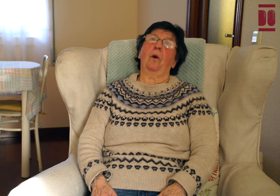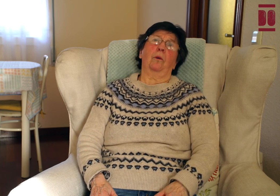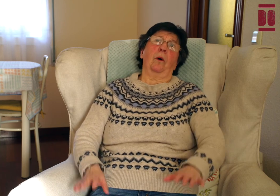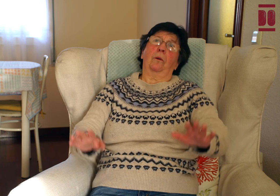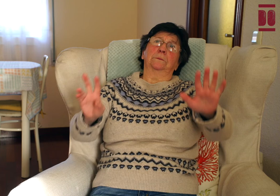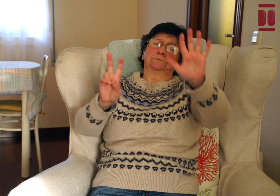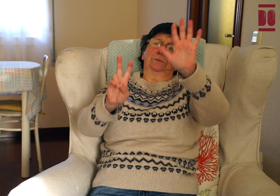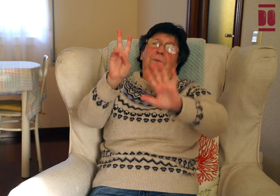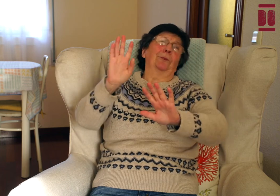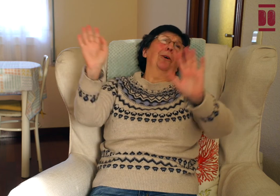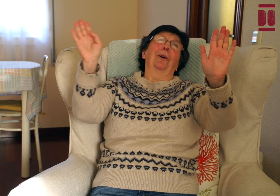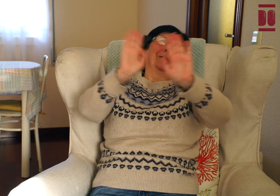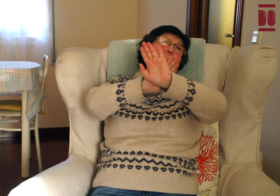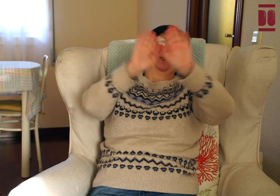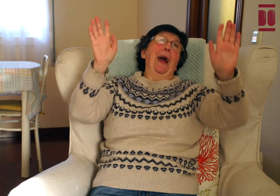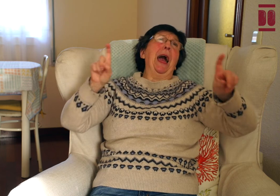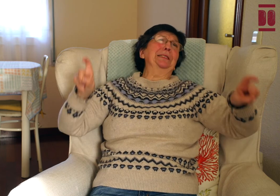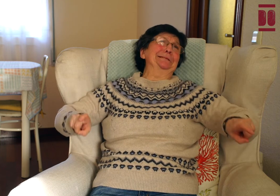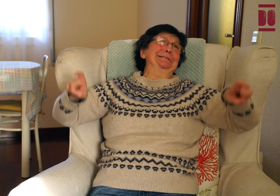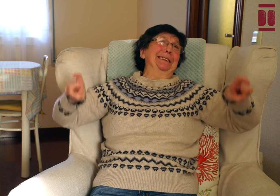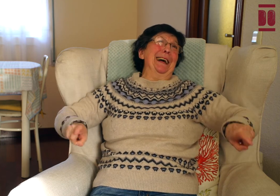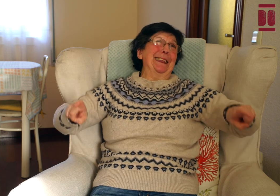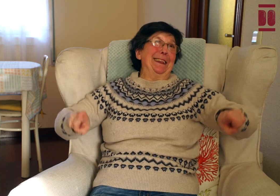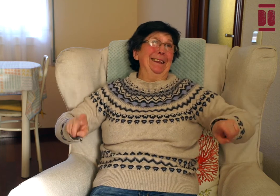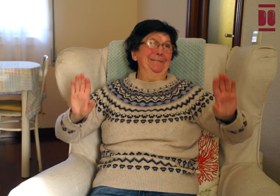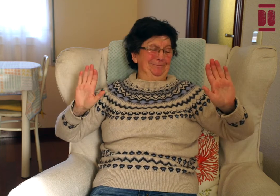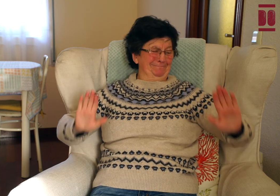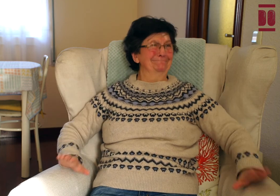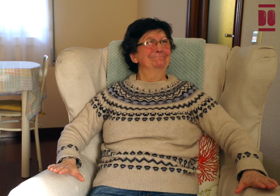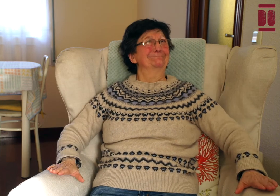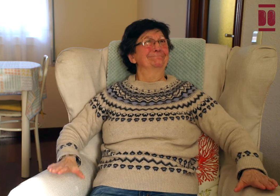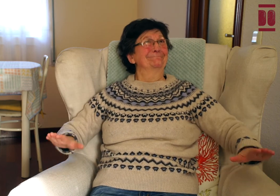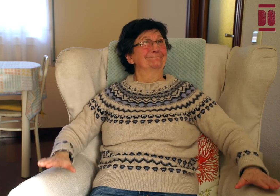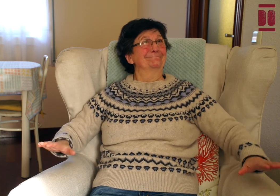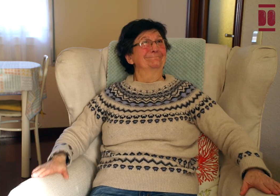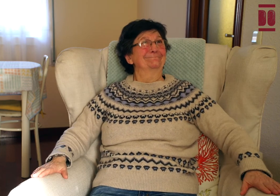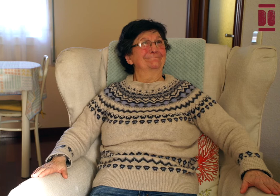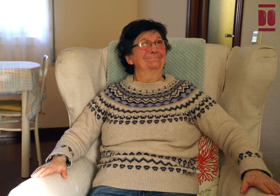¡No, no, no! 72 años tengo, ¡se acabó!, yo a descansar. Aquí, en el sofá.